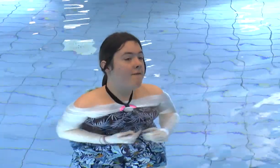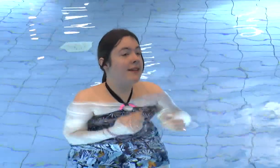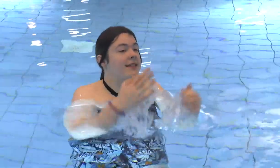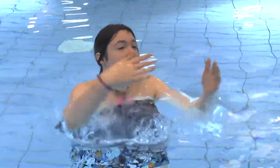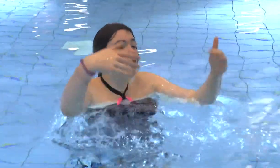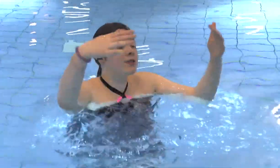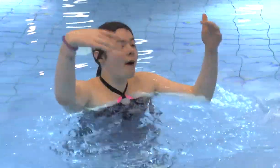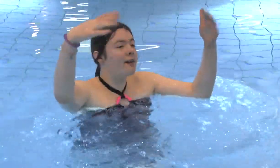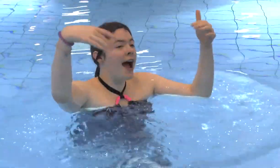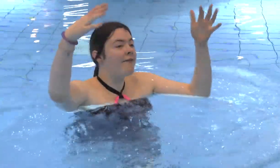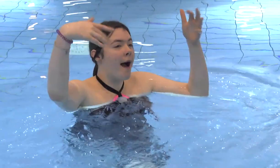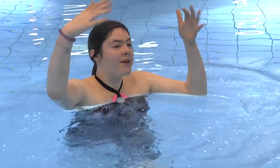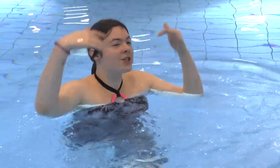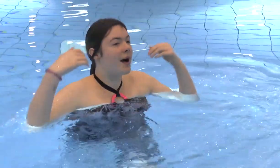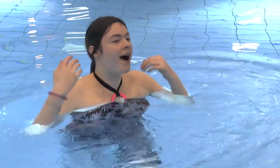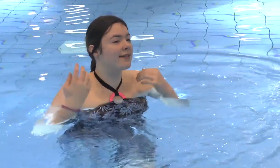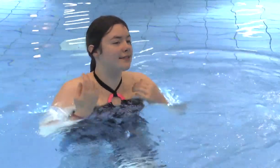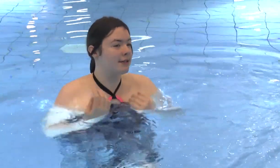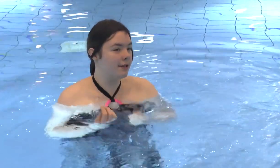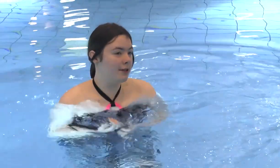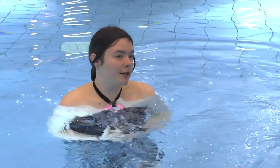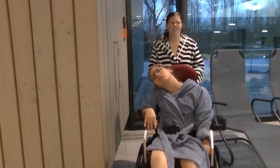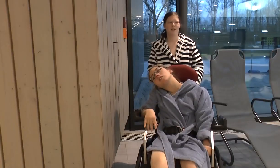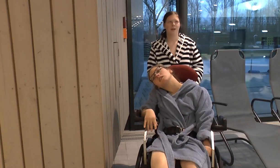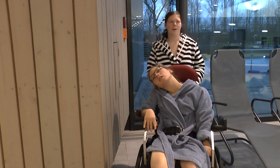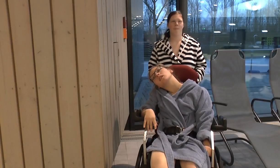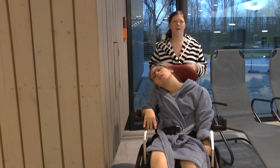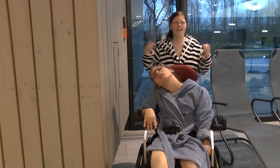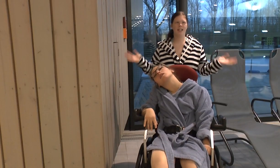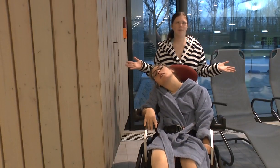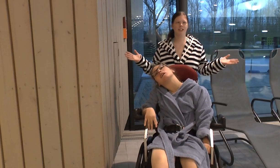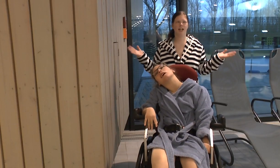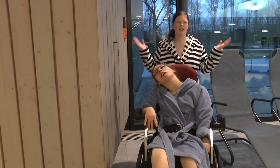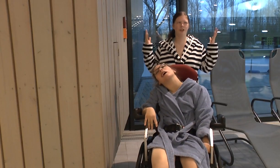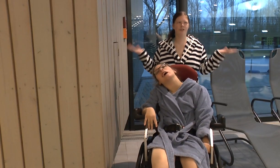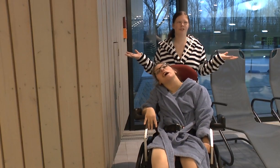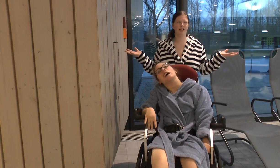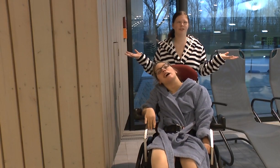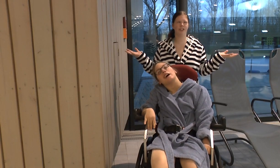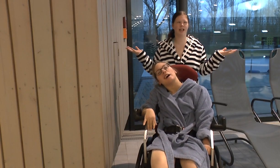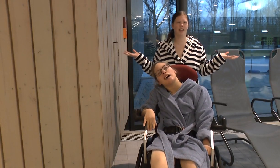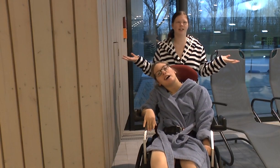Was ist los? Kommt rein! Wir haben hier Spaß. Man, hier haben sie keinen Lifter für Sarah.